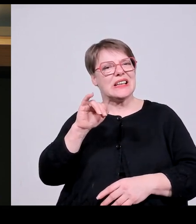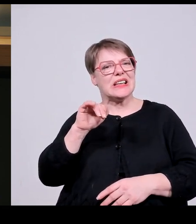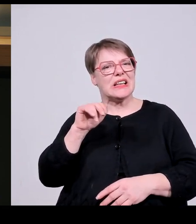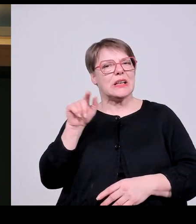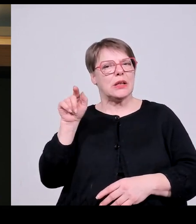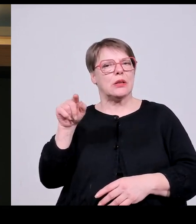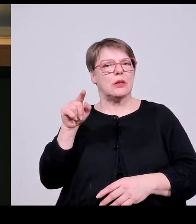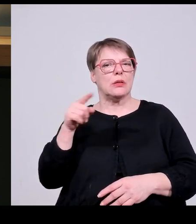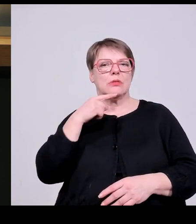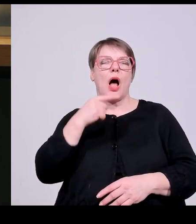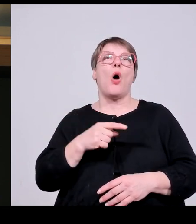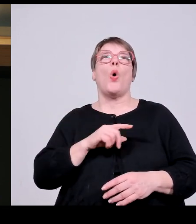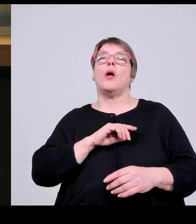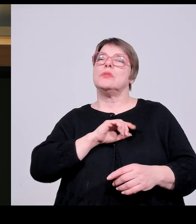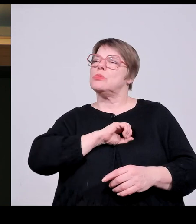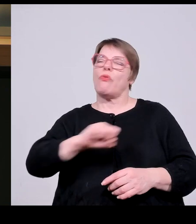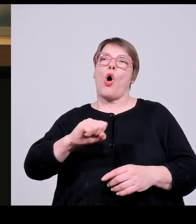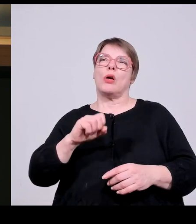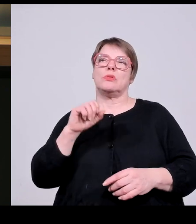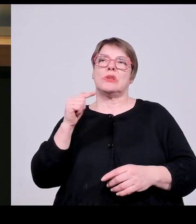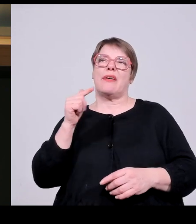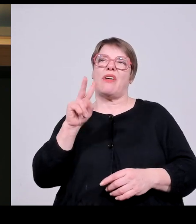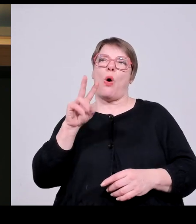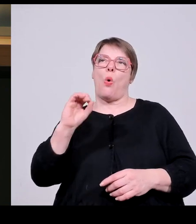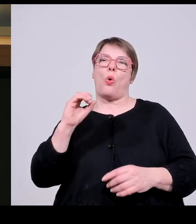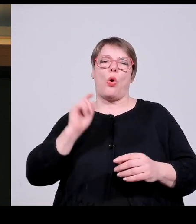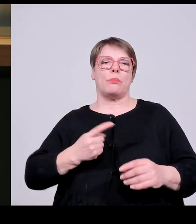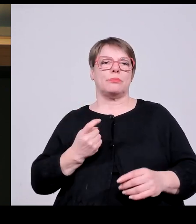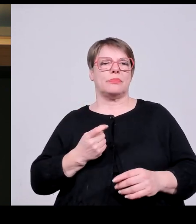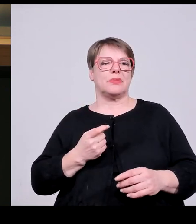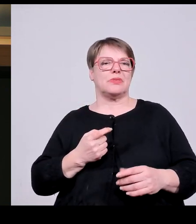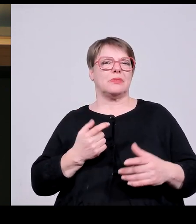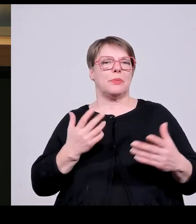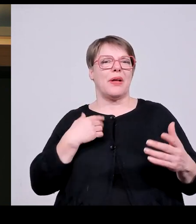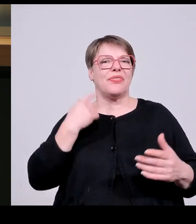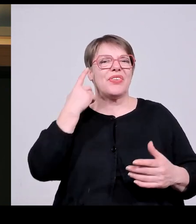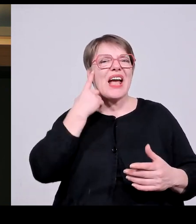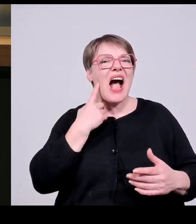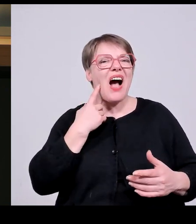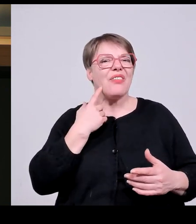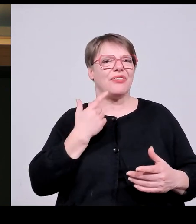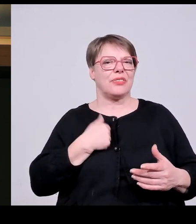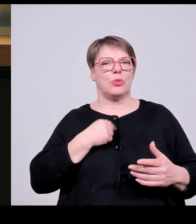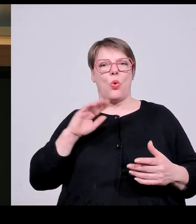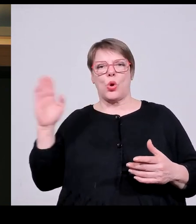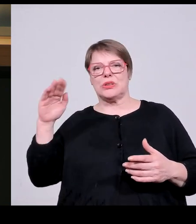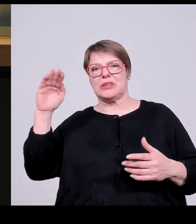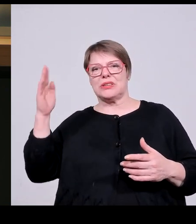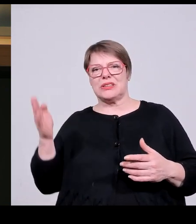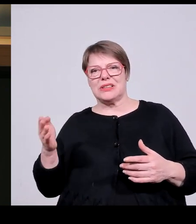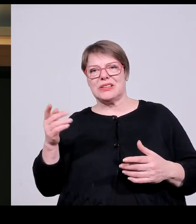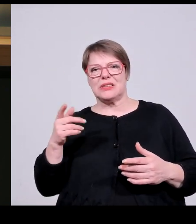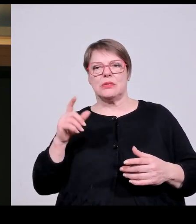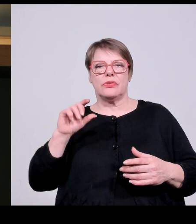die zweite Variante in diesem Fall mit In diesem Fall mit Blick auf die Senatsverkehrsverwaltung erscheinen mag.